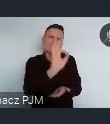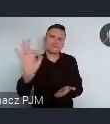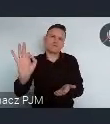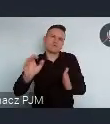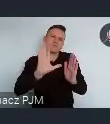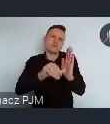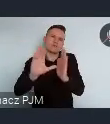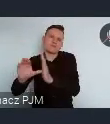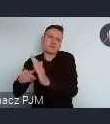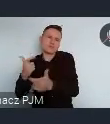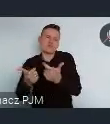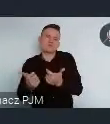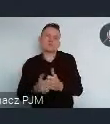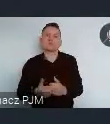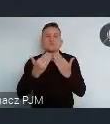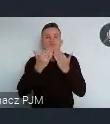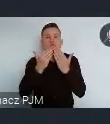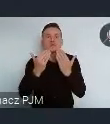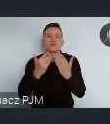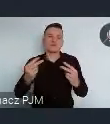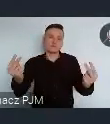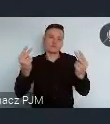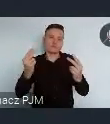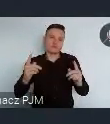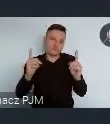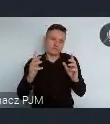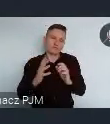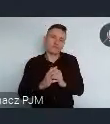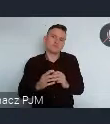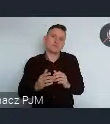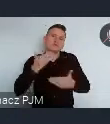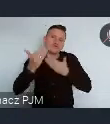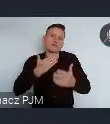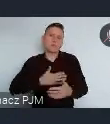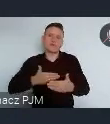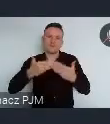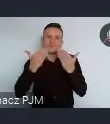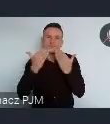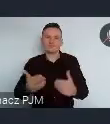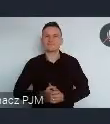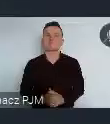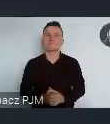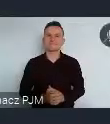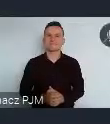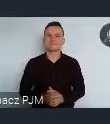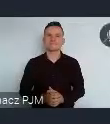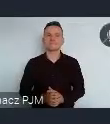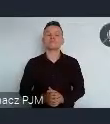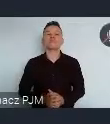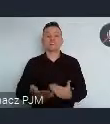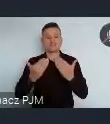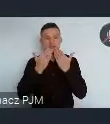Dziękuję serdecznie za uwagę i życzę państwu miłego dnia. Dziękuję. Dziękujemy panu prezydentowi.